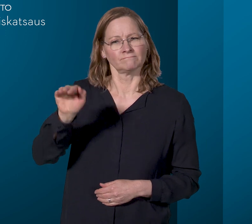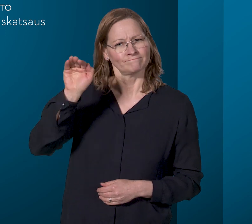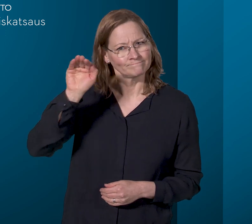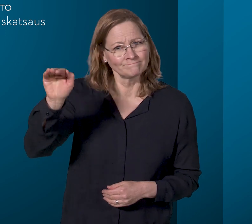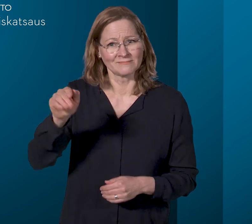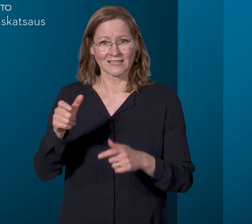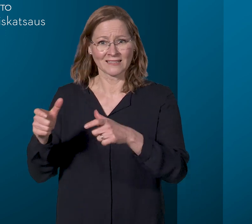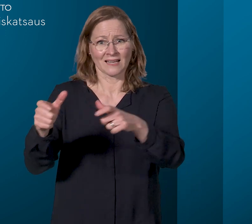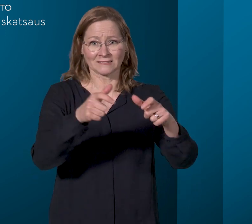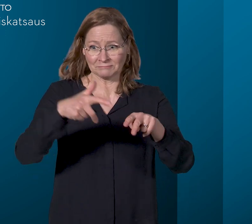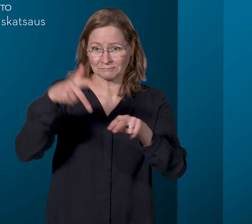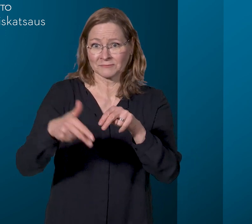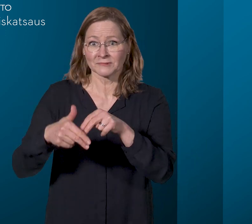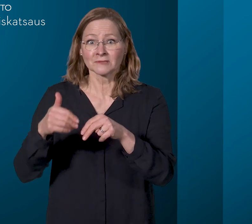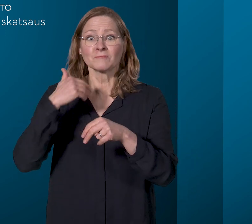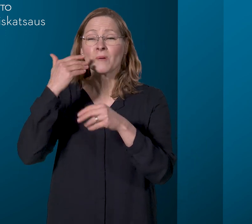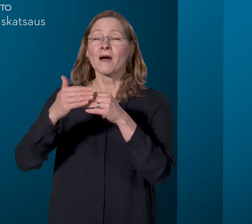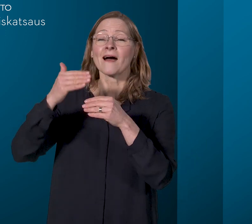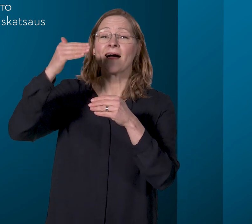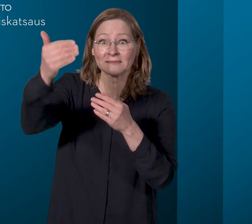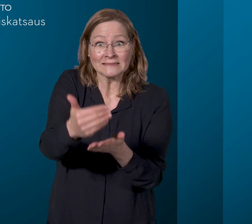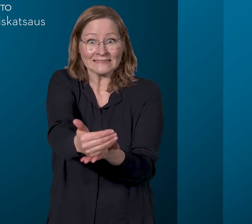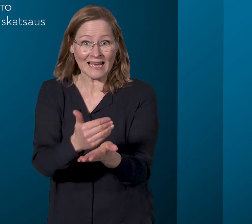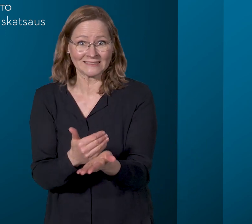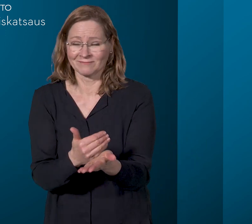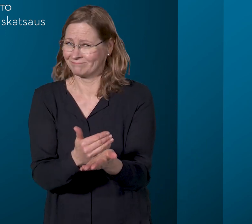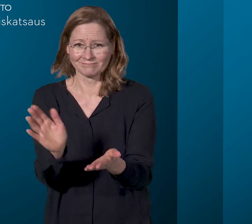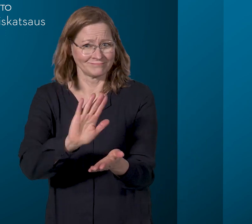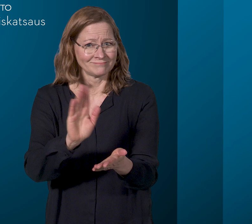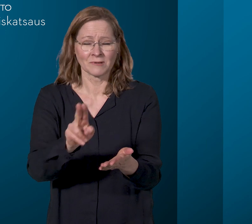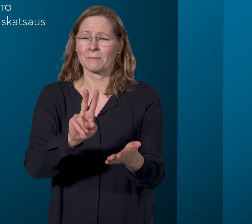jossa muistutetaan, ettei järjestöiltä leikkaaminen tuo pitkän aikavälin säästöjä.